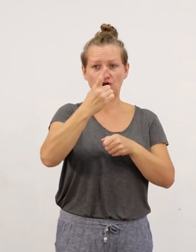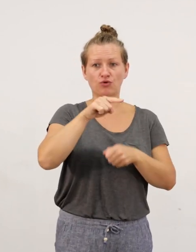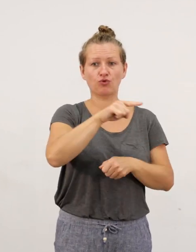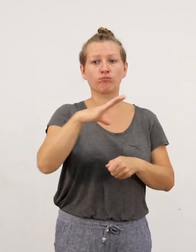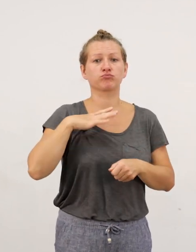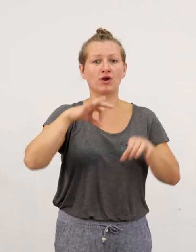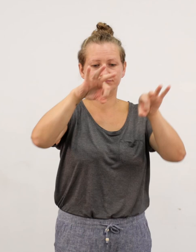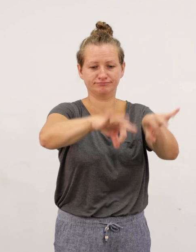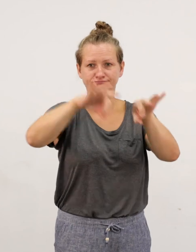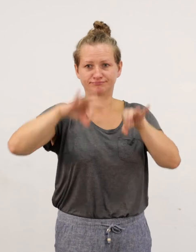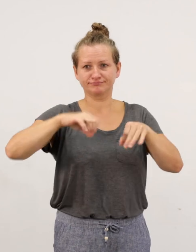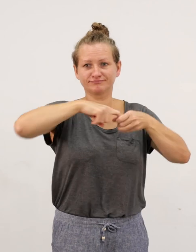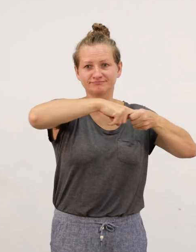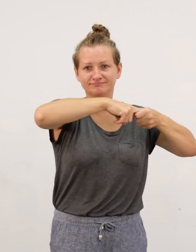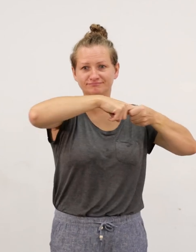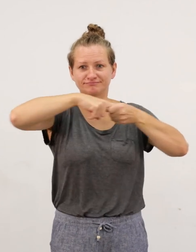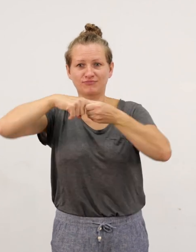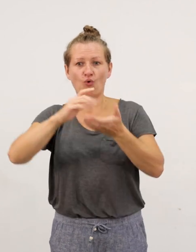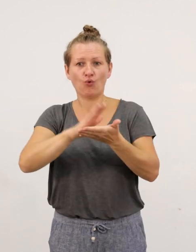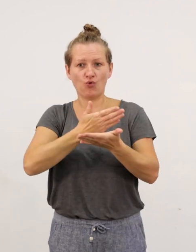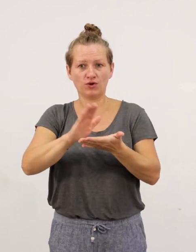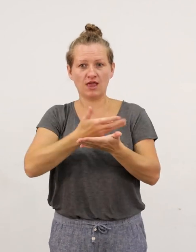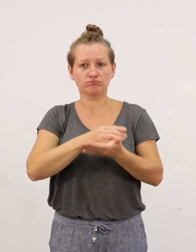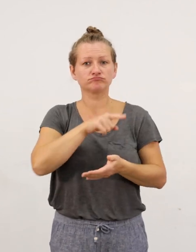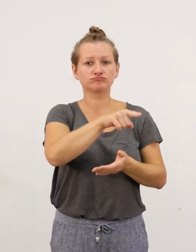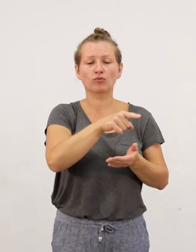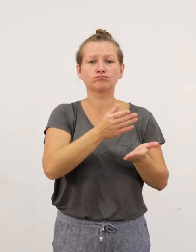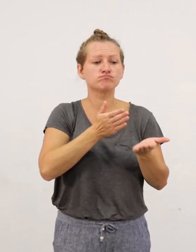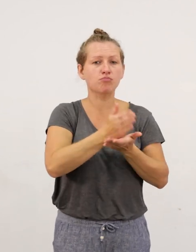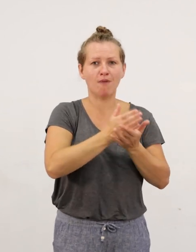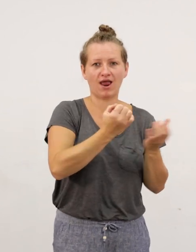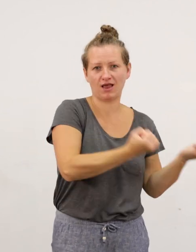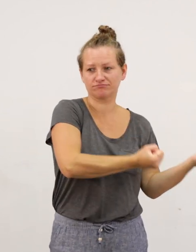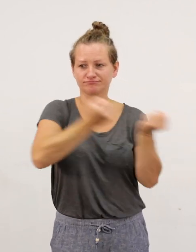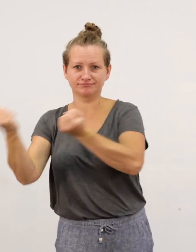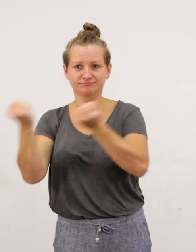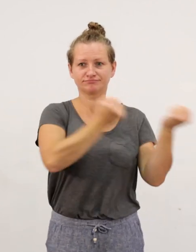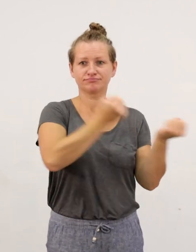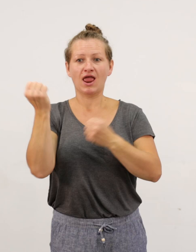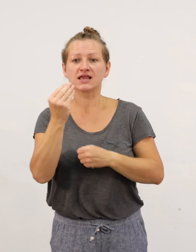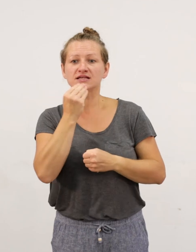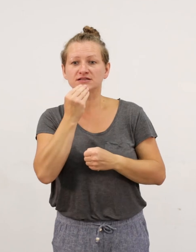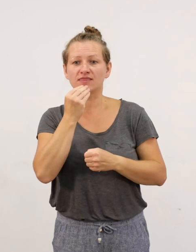Pierwszym tego typu urządzeniem, wyprodukowanym po wojnie, była kuchnia polowa wz. 320/51.